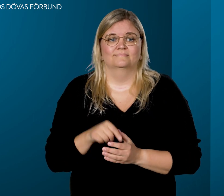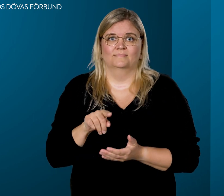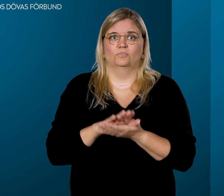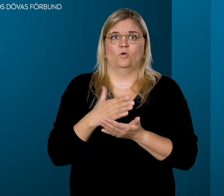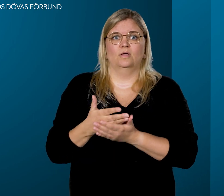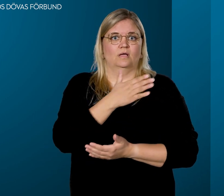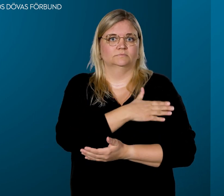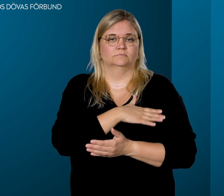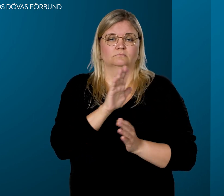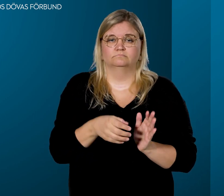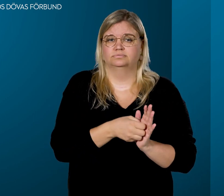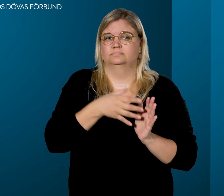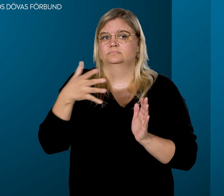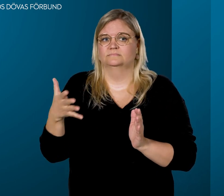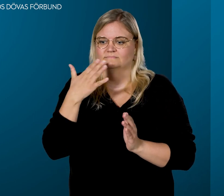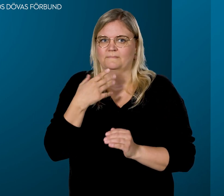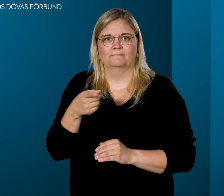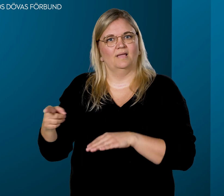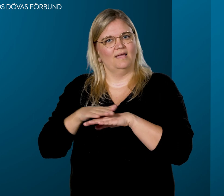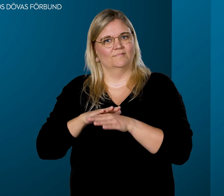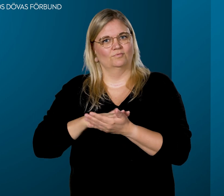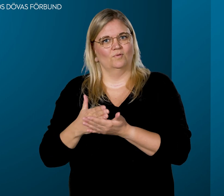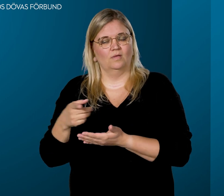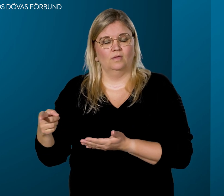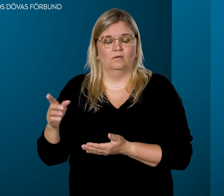Tolktjänstens problem har gjort att de som använder tolktjänsten -